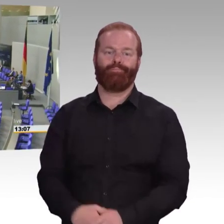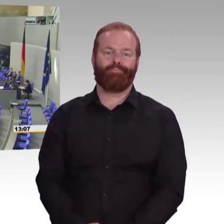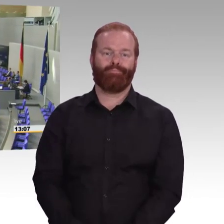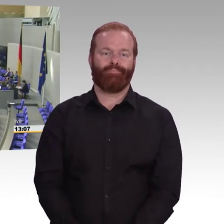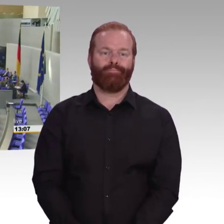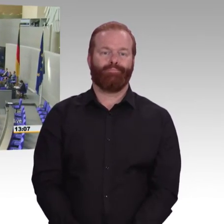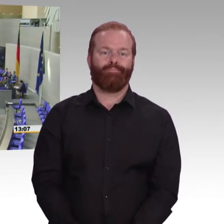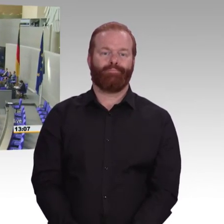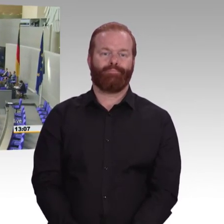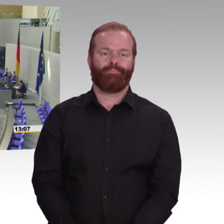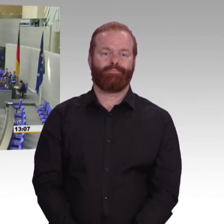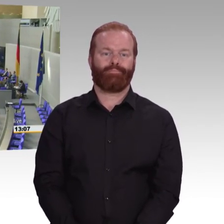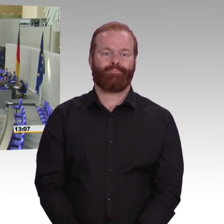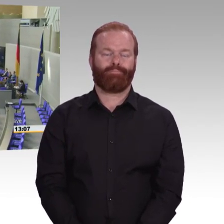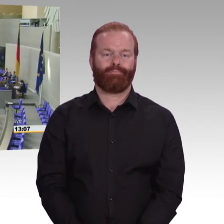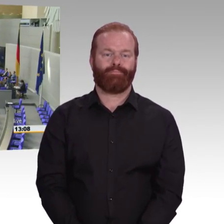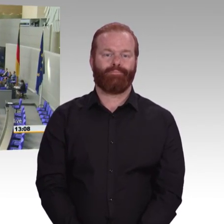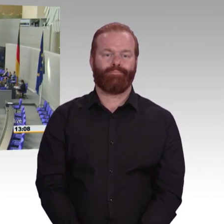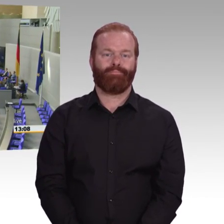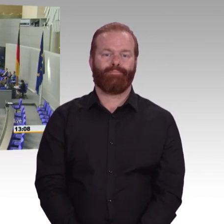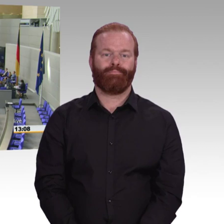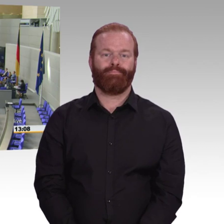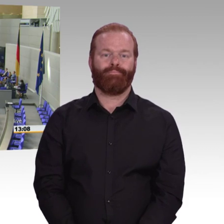(Sprecherwechsel) Frau Präsidentin, liebe Kolleginnen und Kollegen,